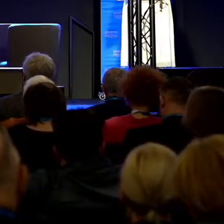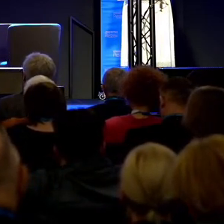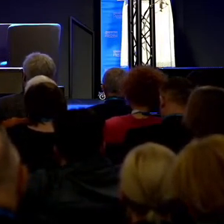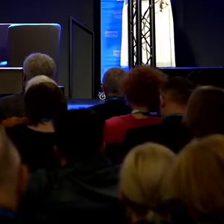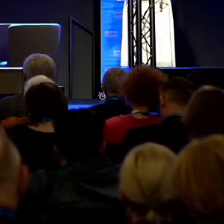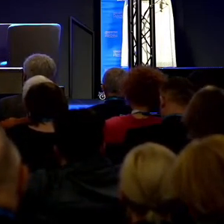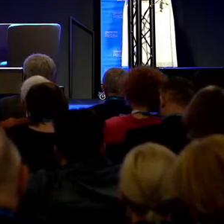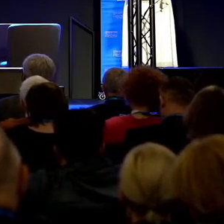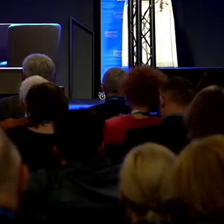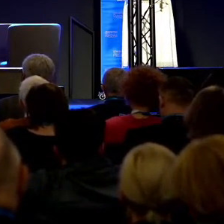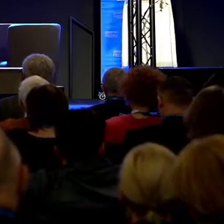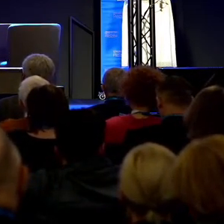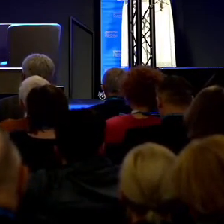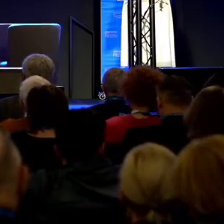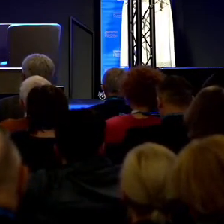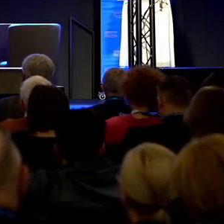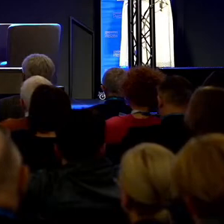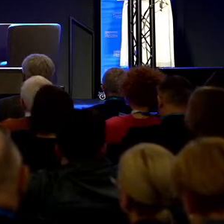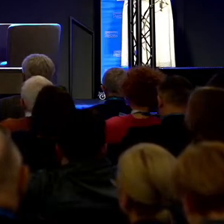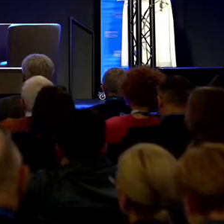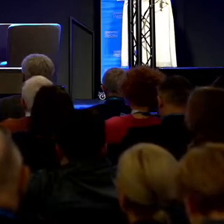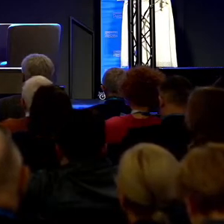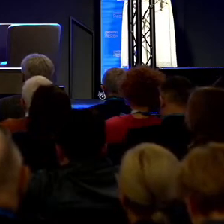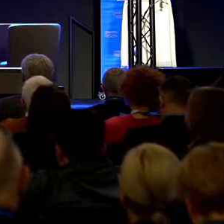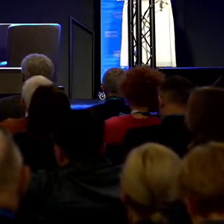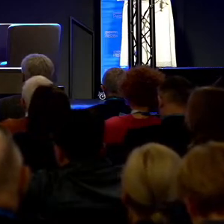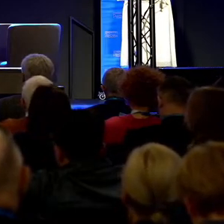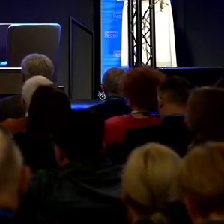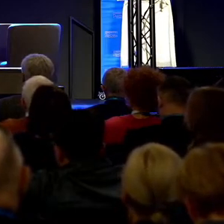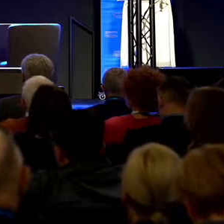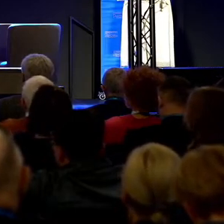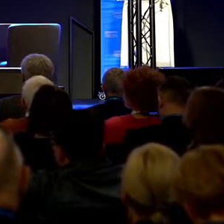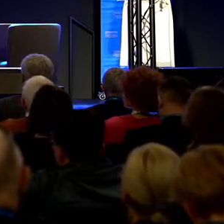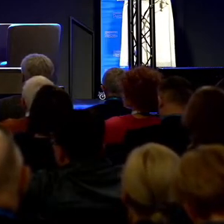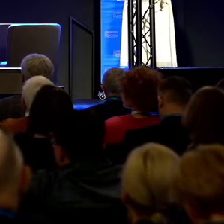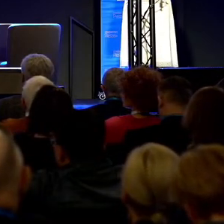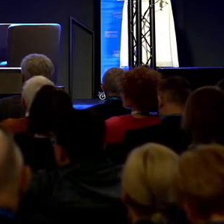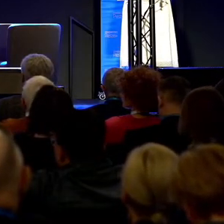zatytułowaną Polityka Mieszkaniowa Fundament Polityki Miejskiej.